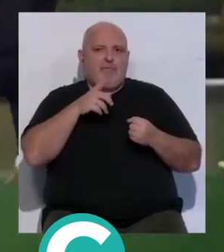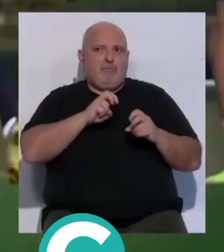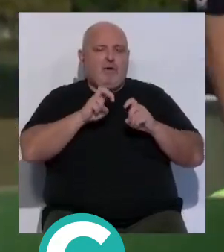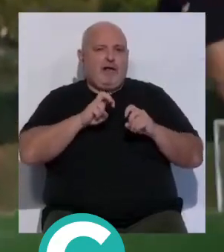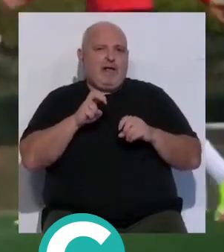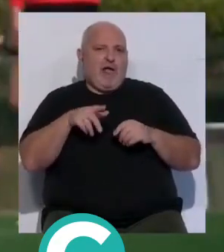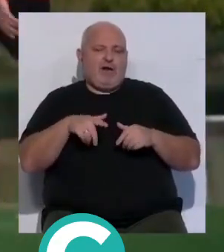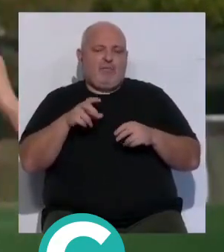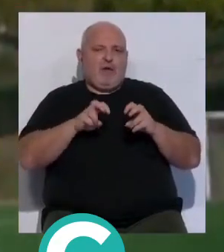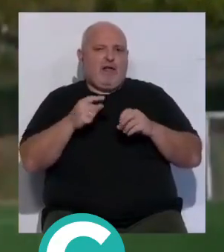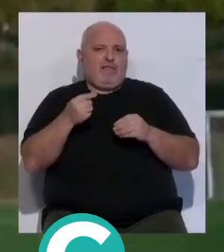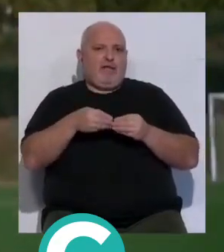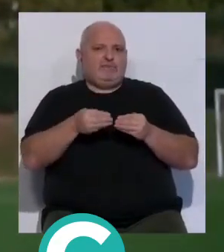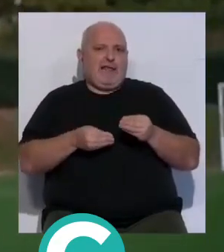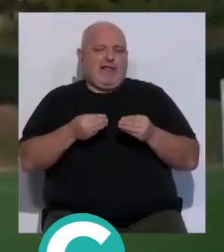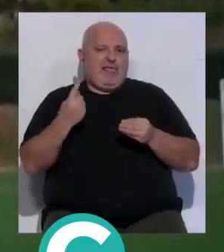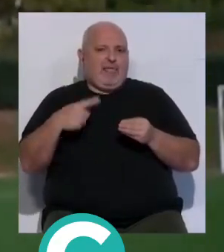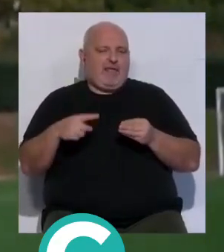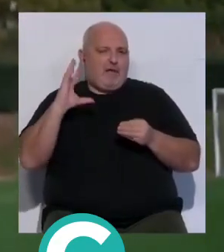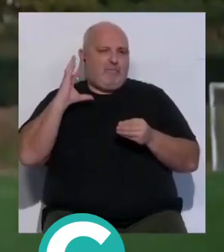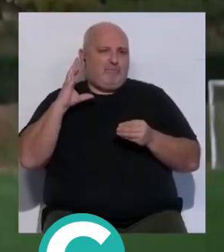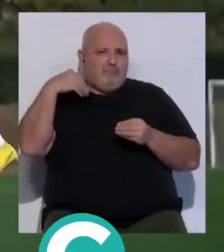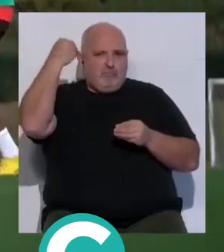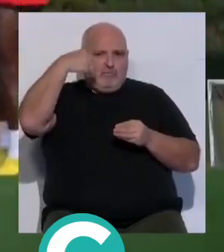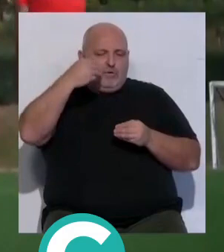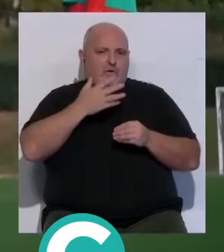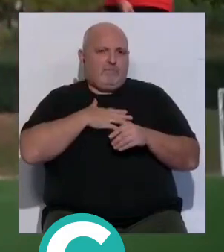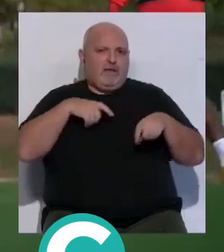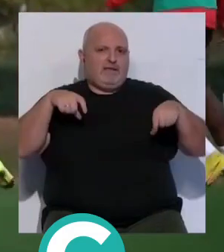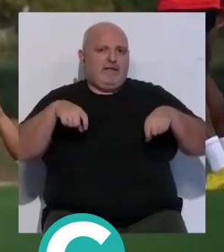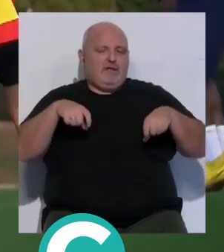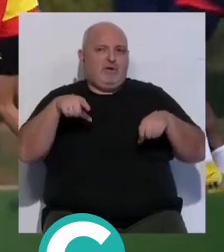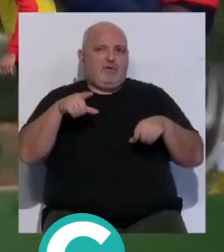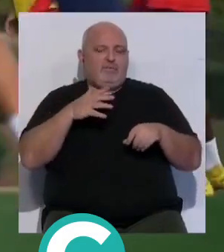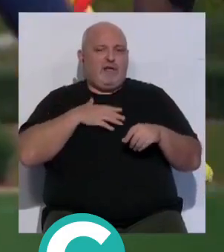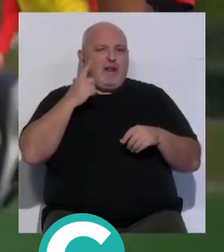al fútbol y ahora parece que los nuevos juegos del Mediterráneo el estadio de la Almería de la